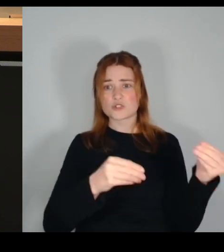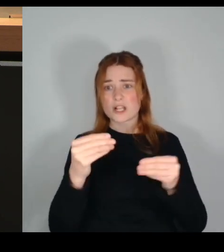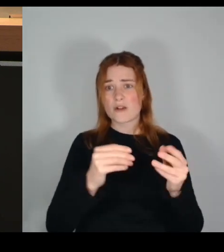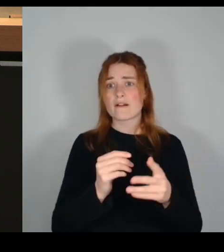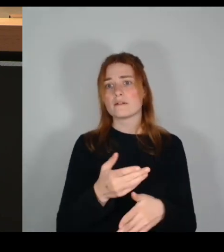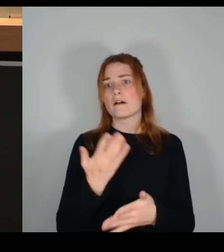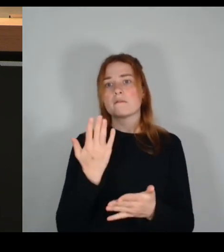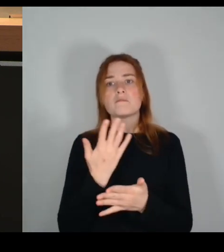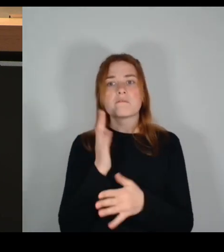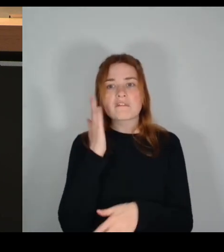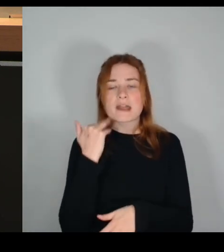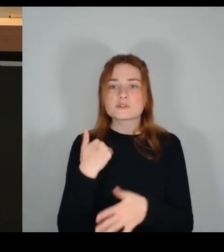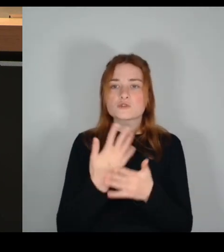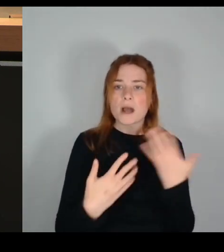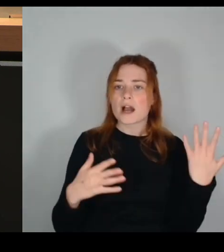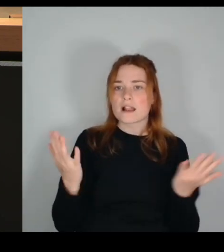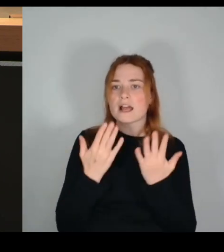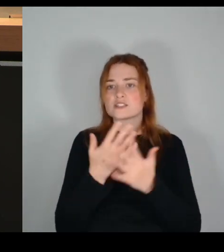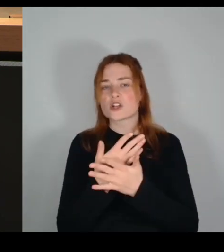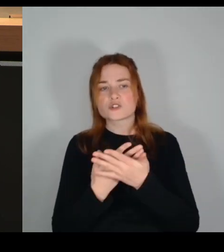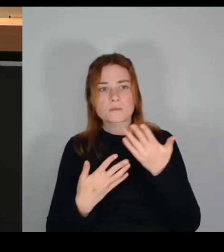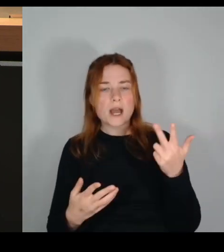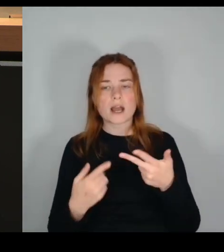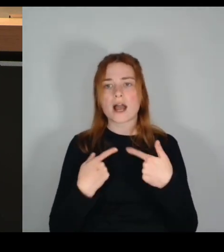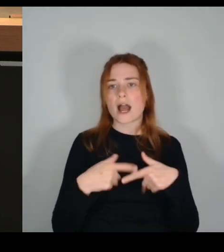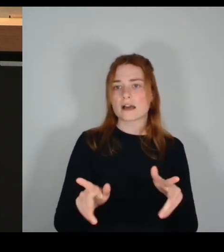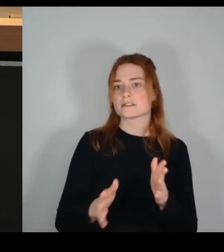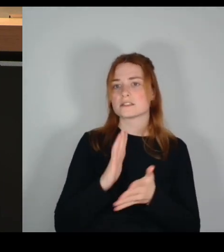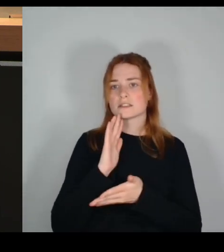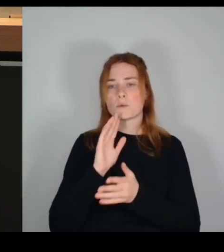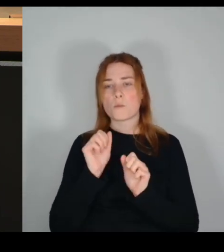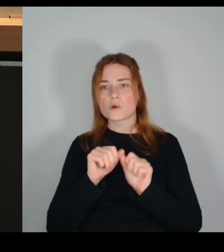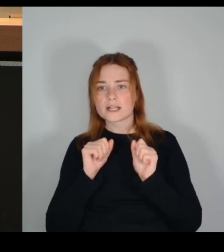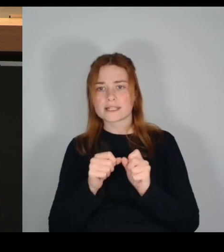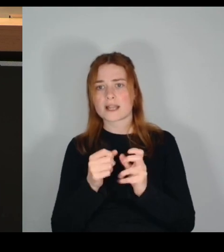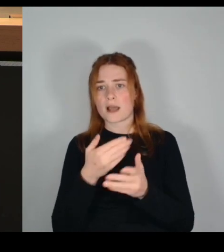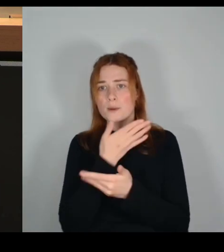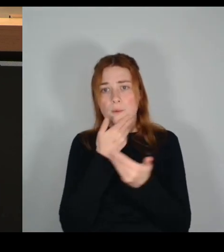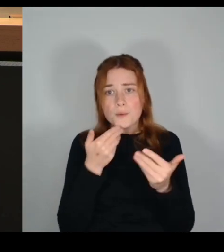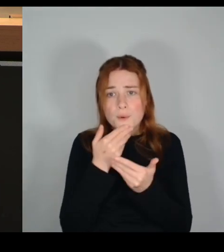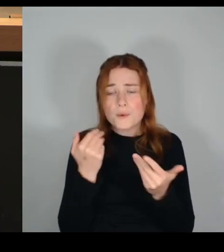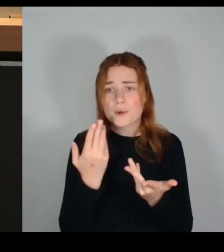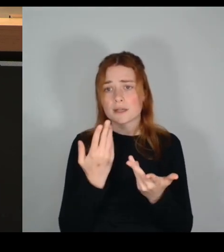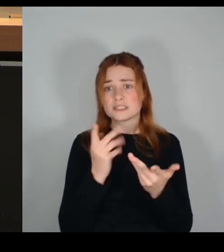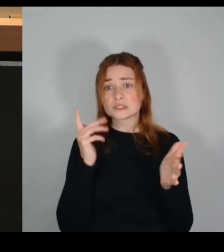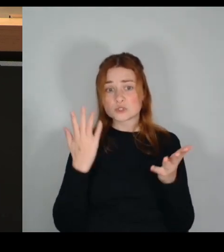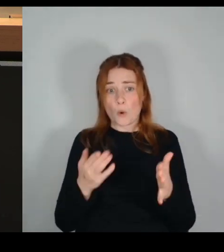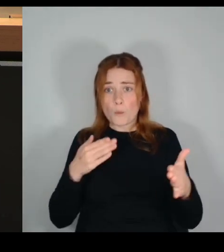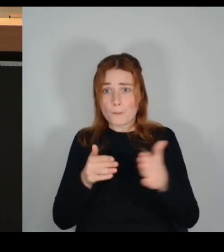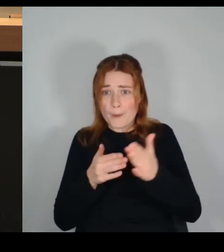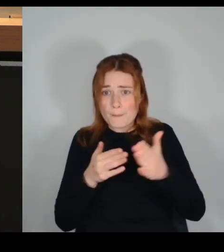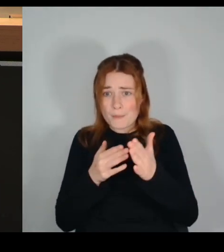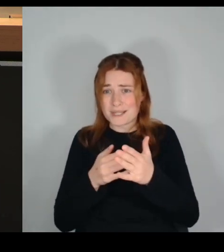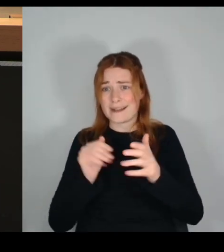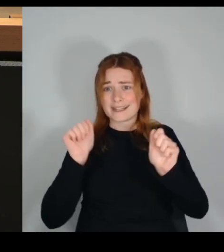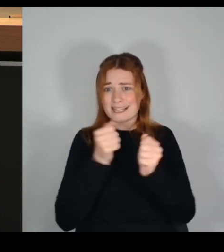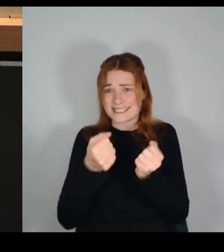mit anderen Möglichkeiten, um Zugänge zu öffnen und Hindernisse abzubauen. Aber eben auch die Angst vor Stigmatisierung.